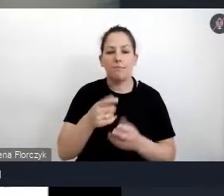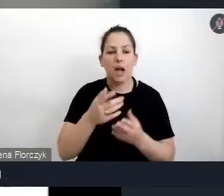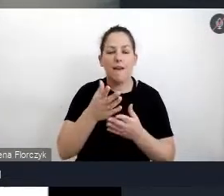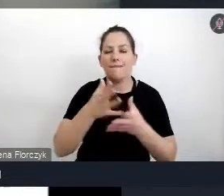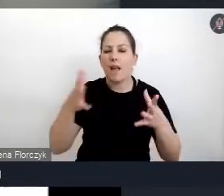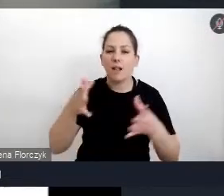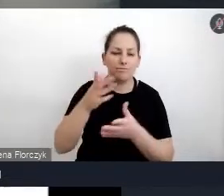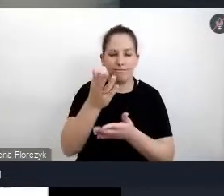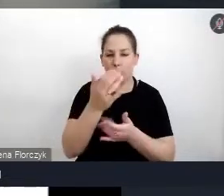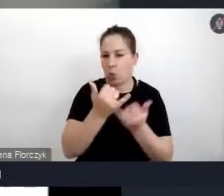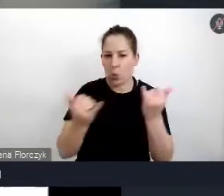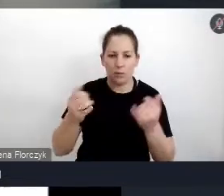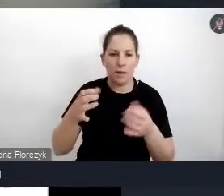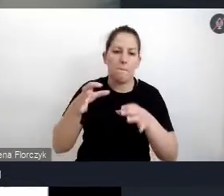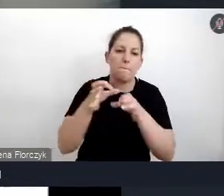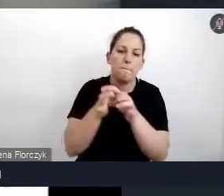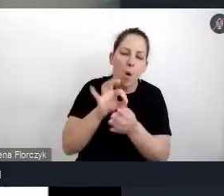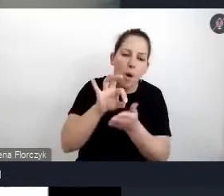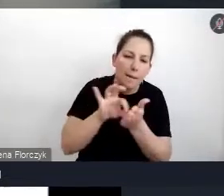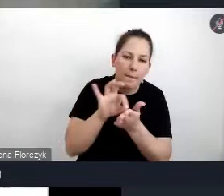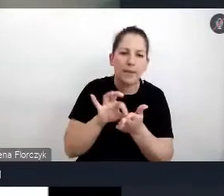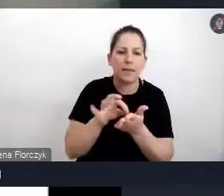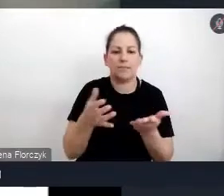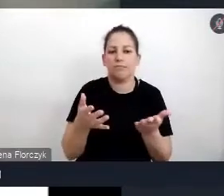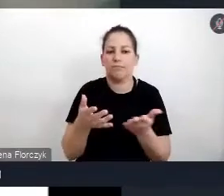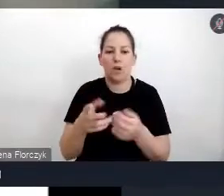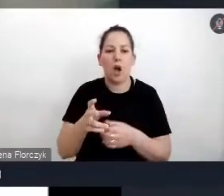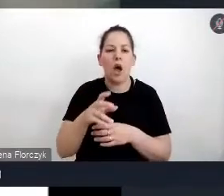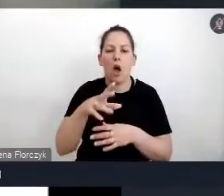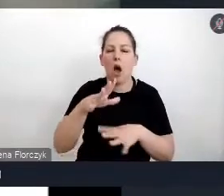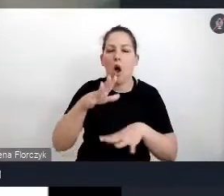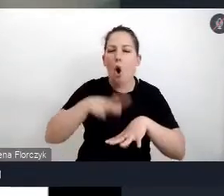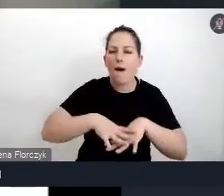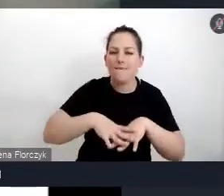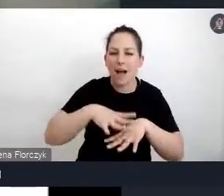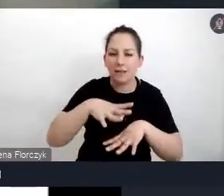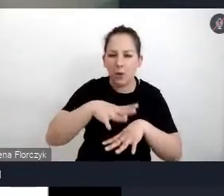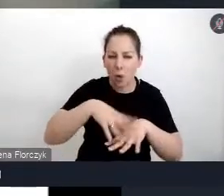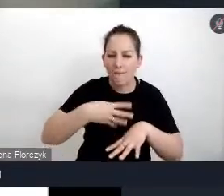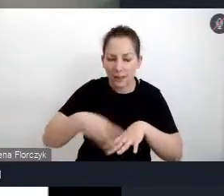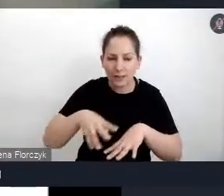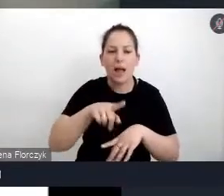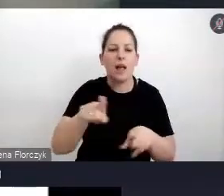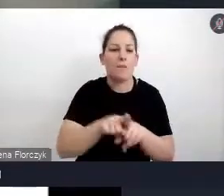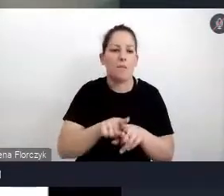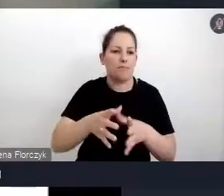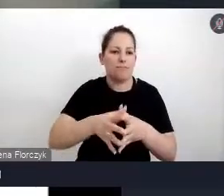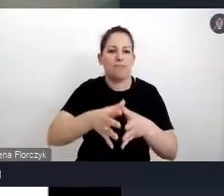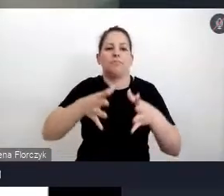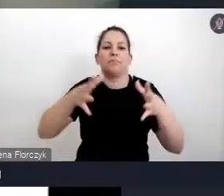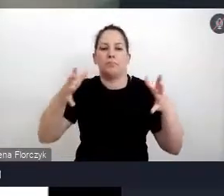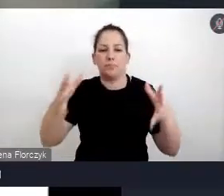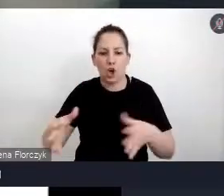Od małej gminy Ozalj w Chorwacji, po 600-tysięczne Glasgow w Szkocji.